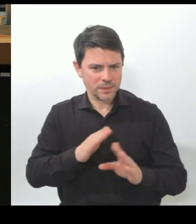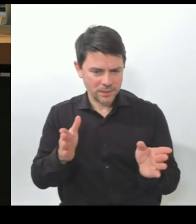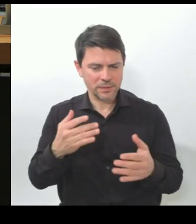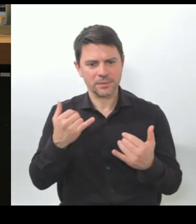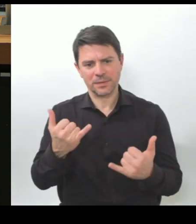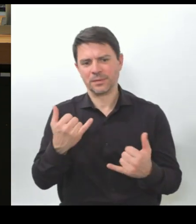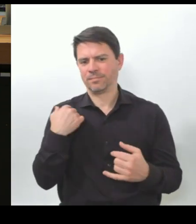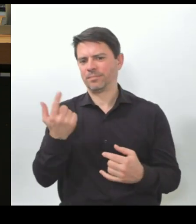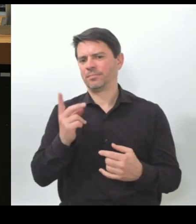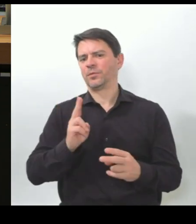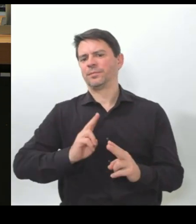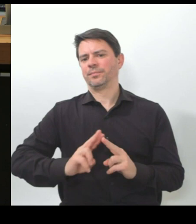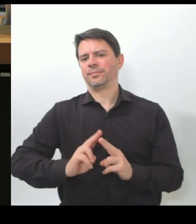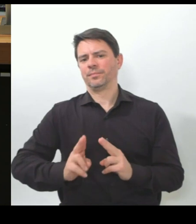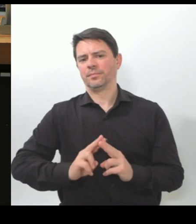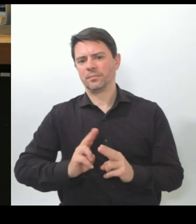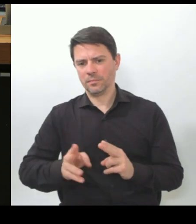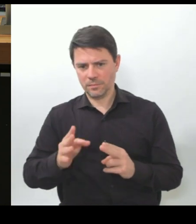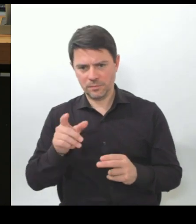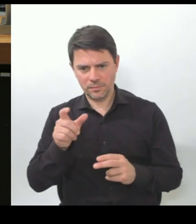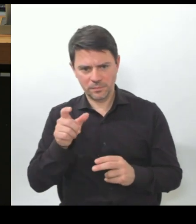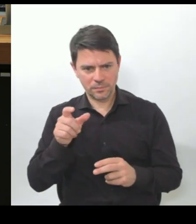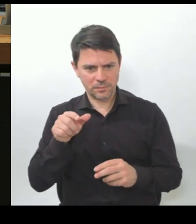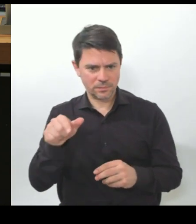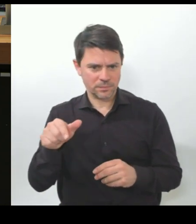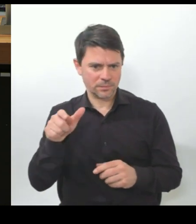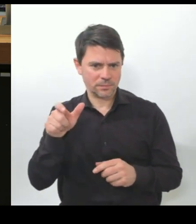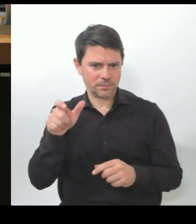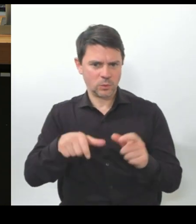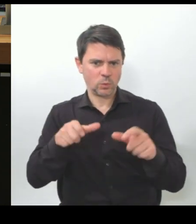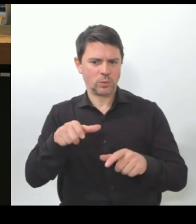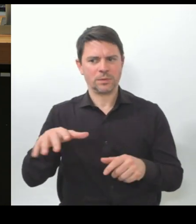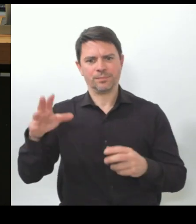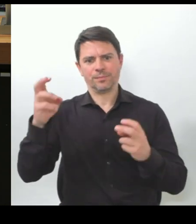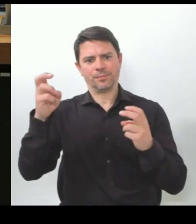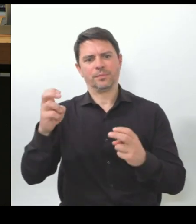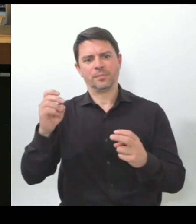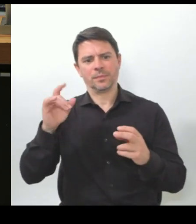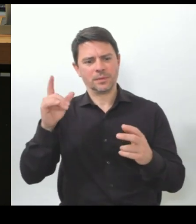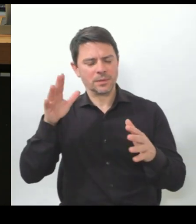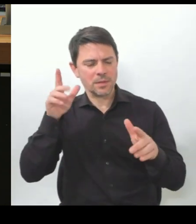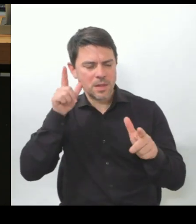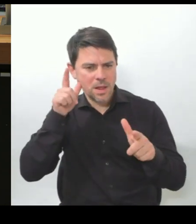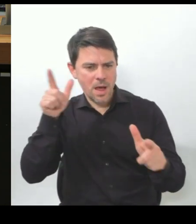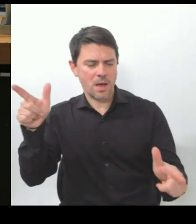das gemeinsam vorgestellt. Ich war 2018 dabei im Theater am Park Biesdorf Staatssekretär